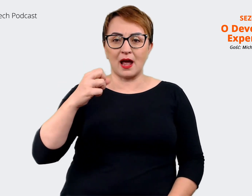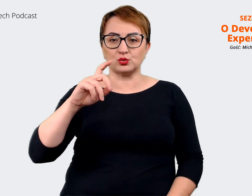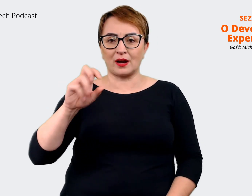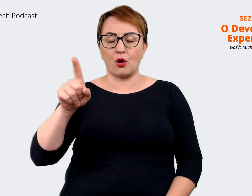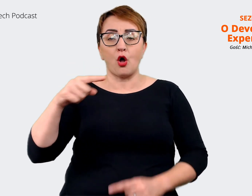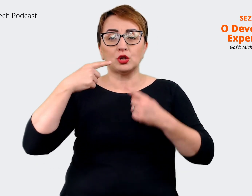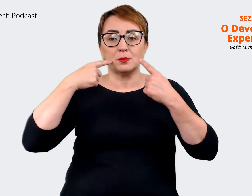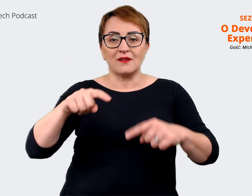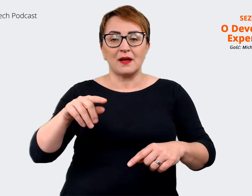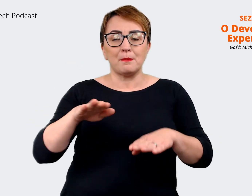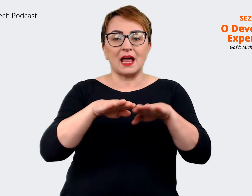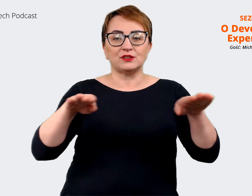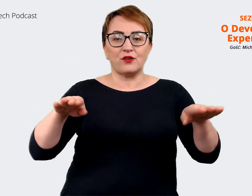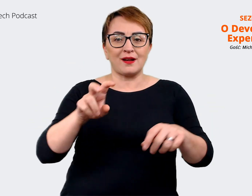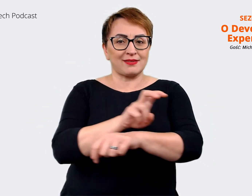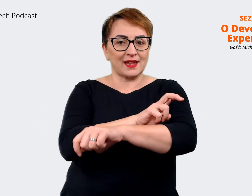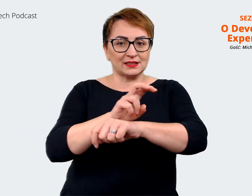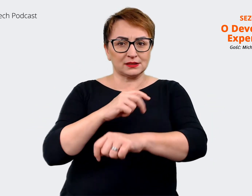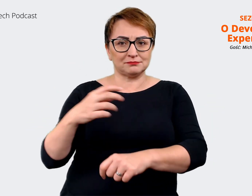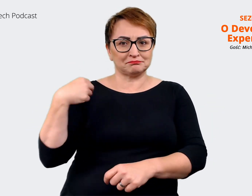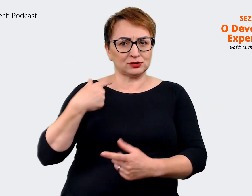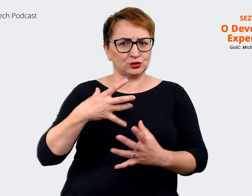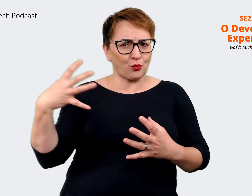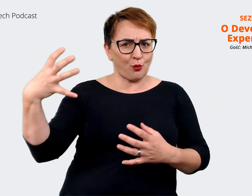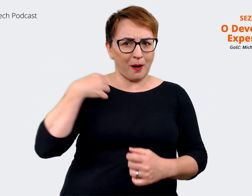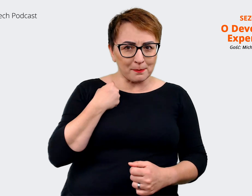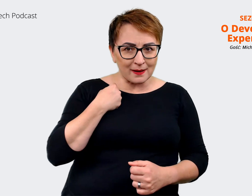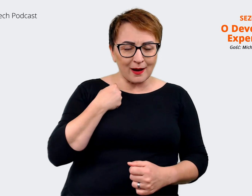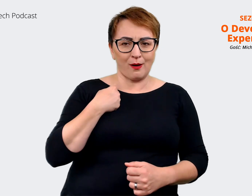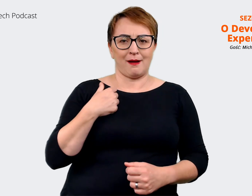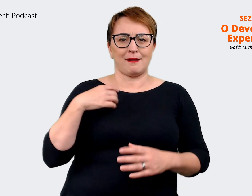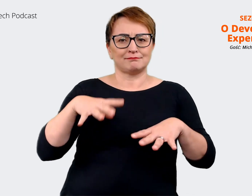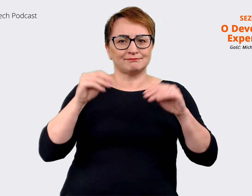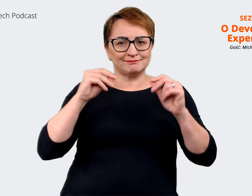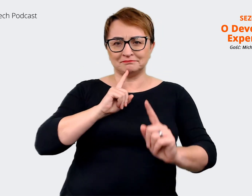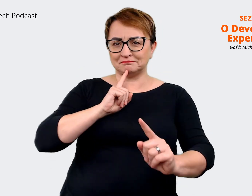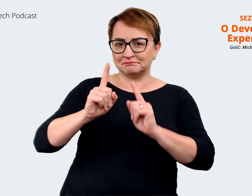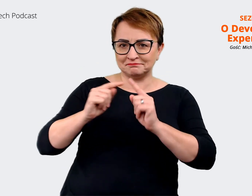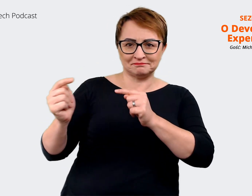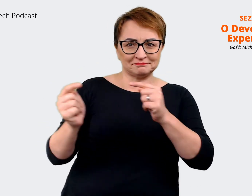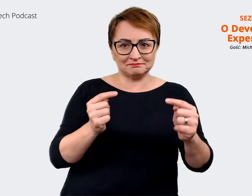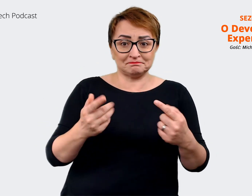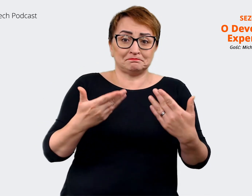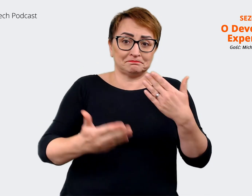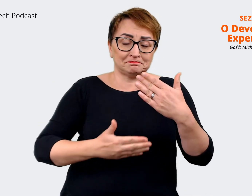który odpowiada za platformę techniczną, mnie gdzieś tam złowił, złapał i zaczęliśmy rozmawiać.